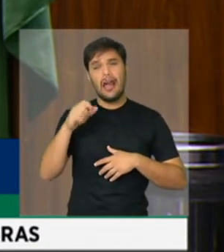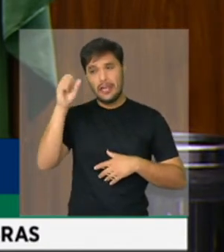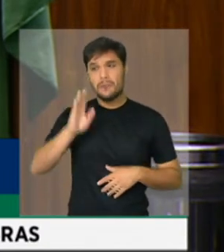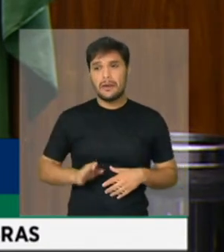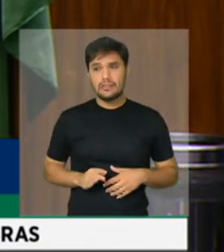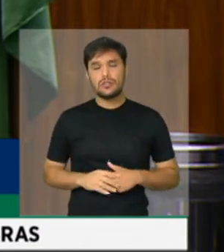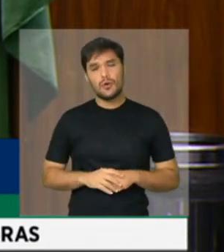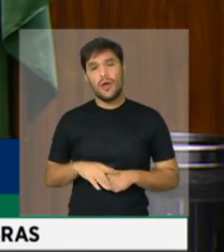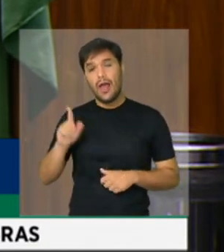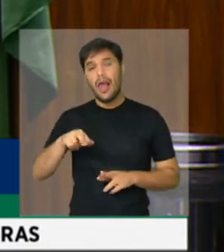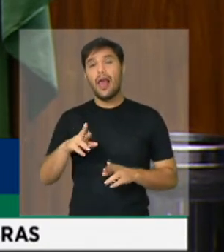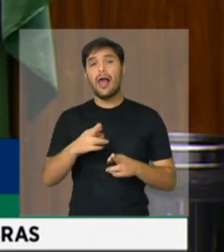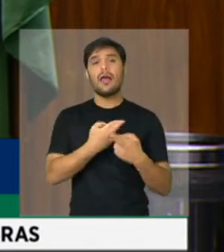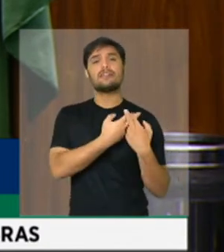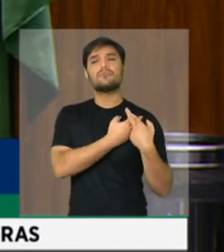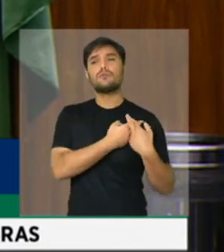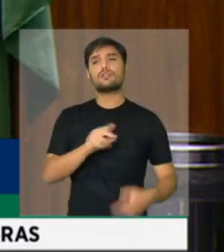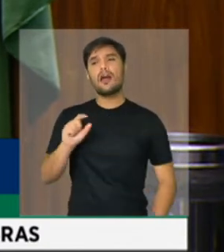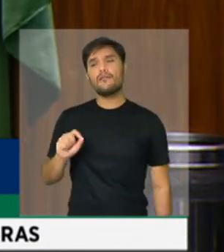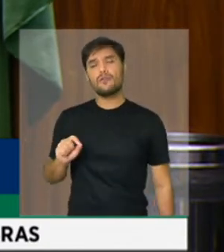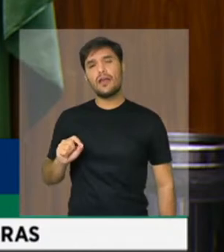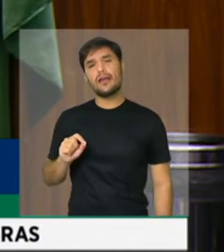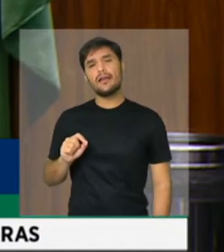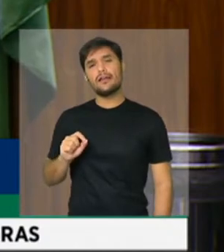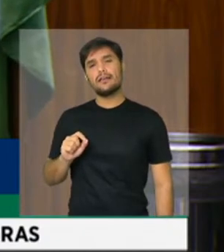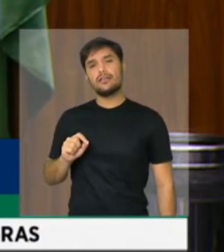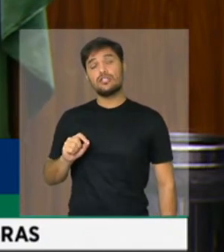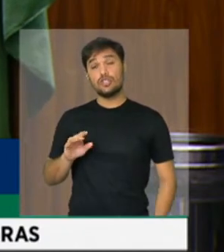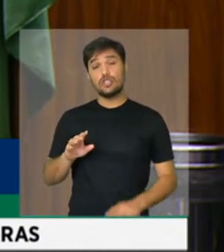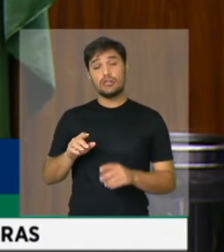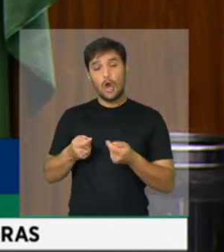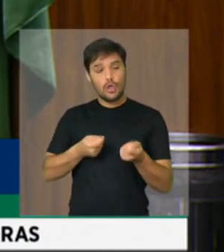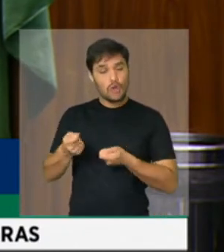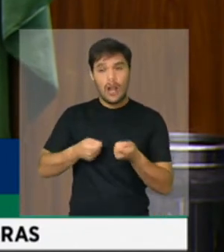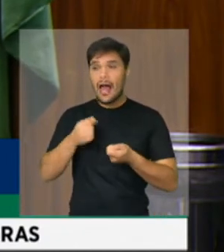MAIORES EMPRESAS DO MUNDO, DO BRASIL, RESPONSÁVEL PELA CONDUÇÃO DE TODA POLÍTICA